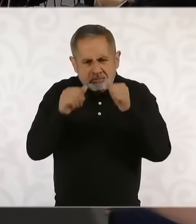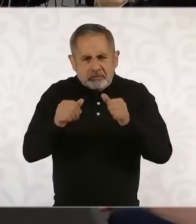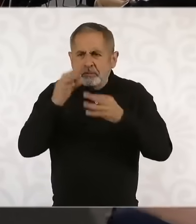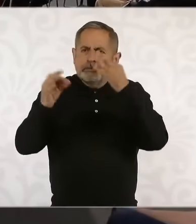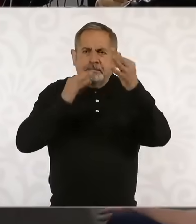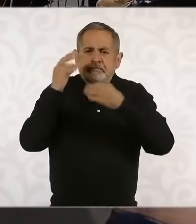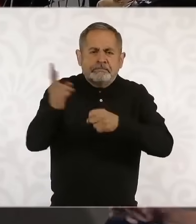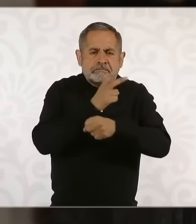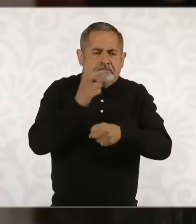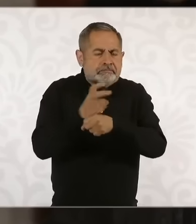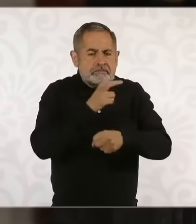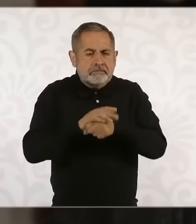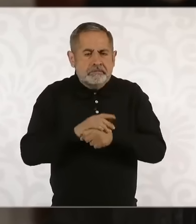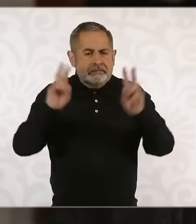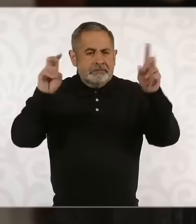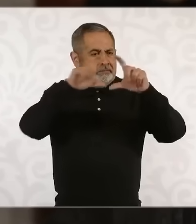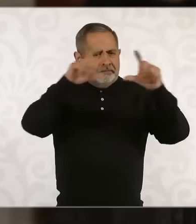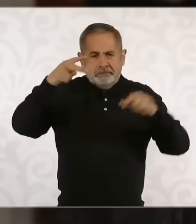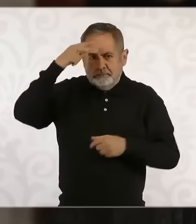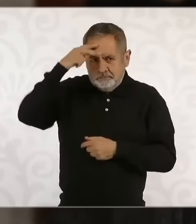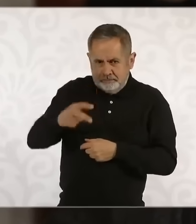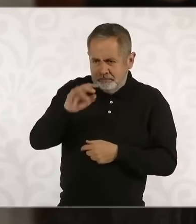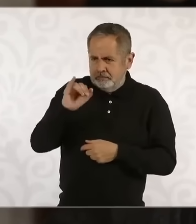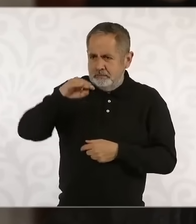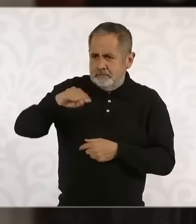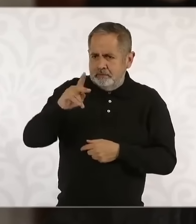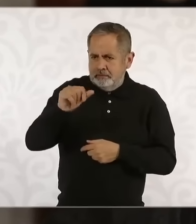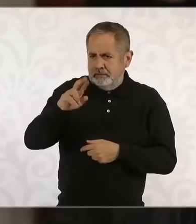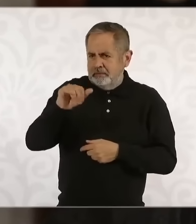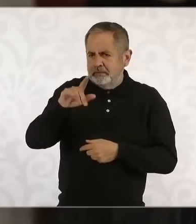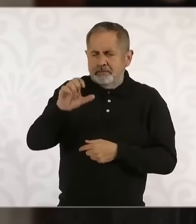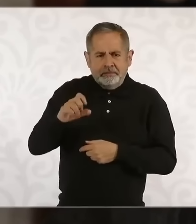la carrera México imparable? ¿Será aquí en la capital la segunda edición ya está todo listo?